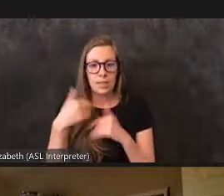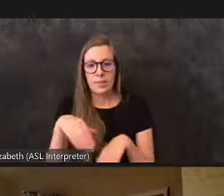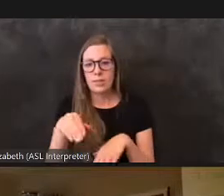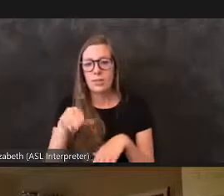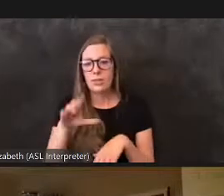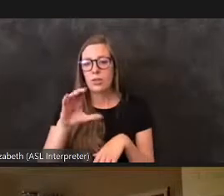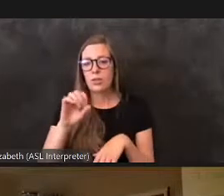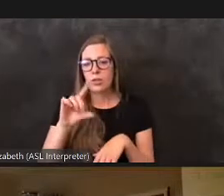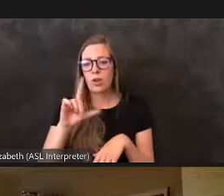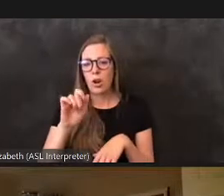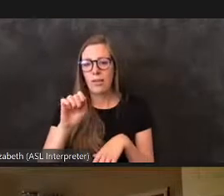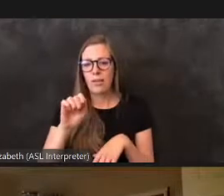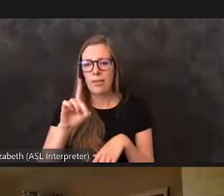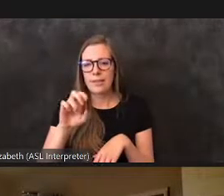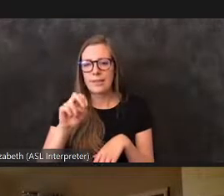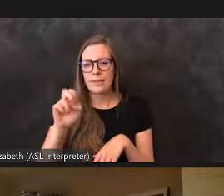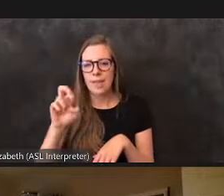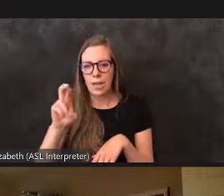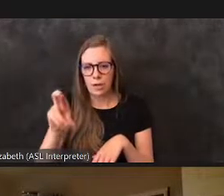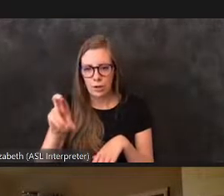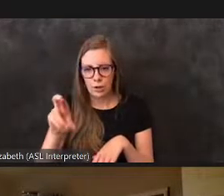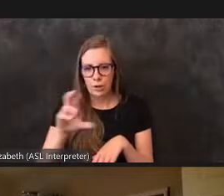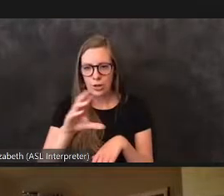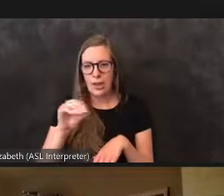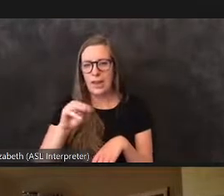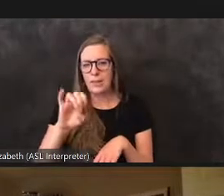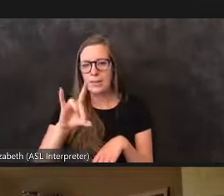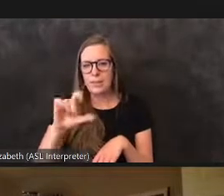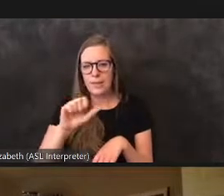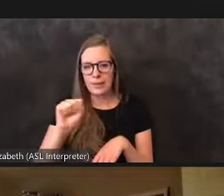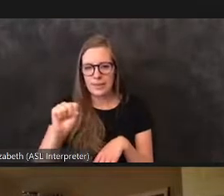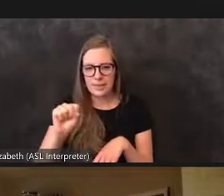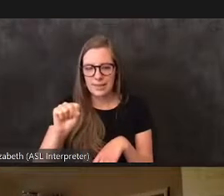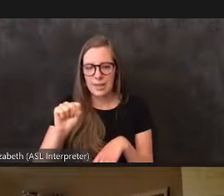Sonoma Cabre información especialista Elices escuchó